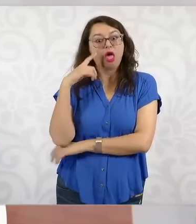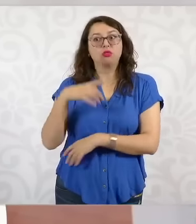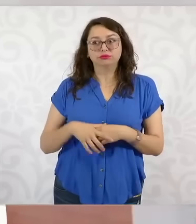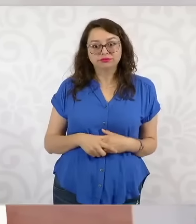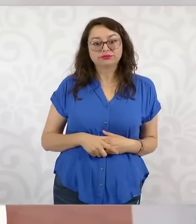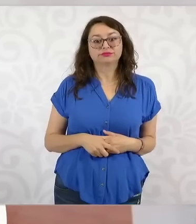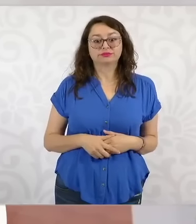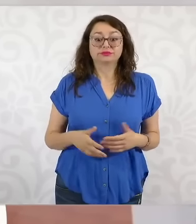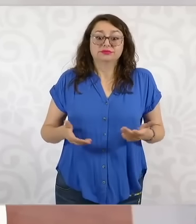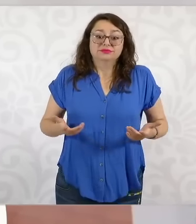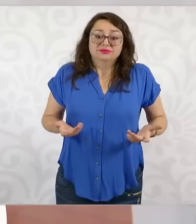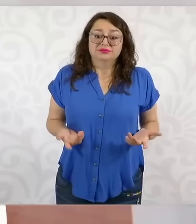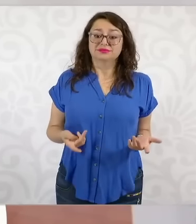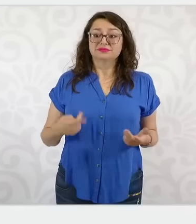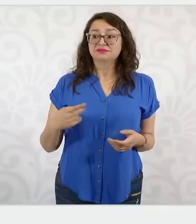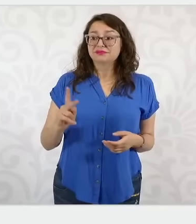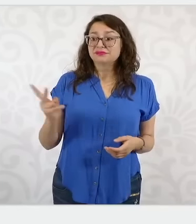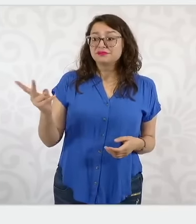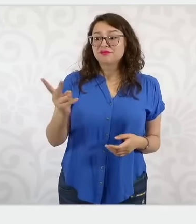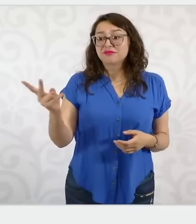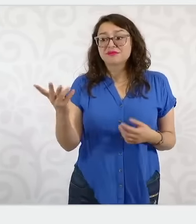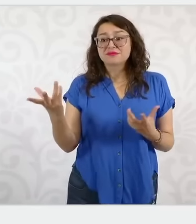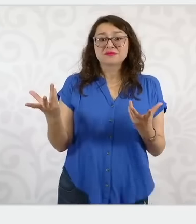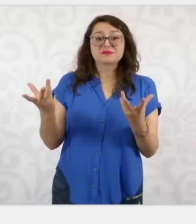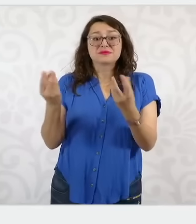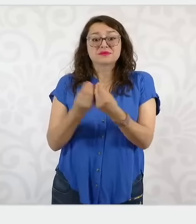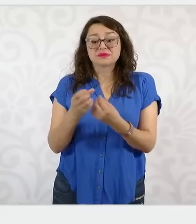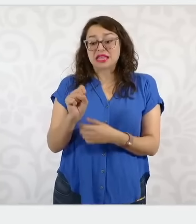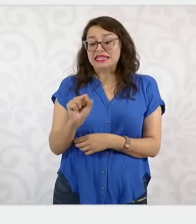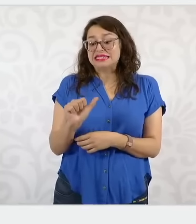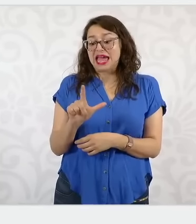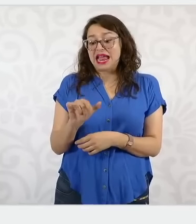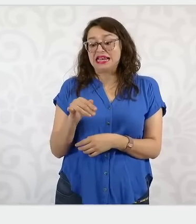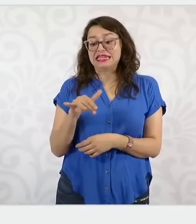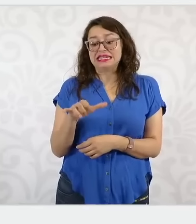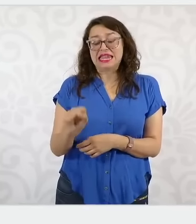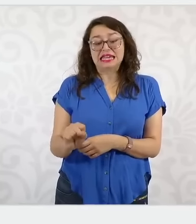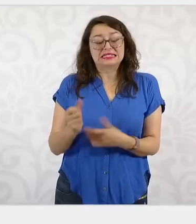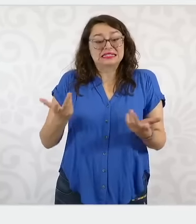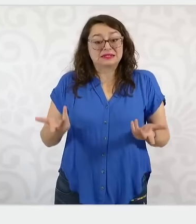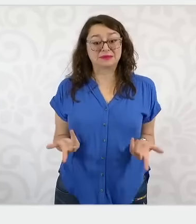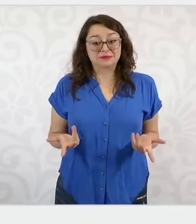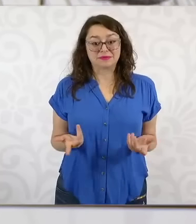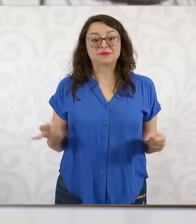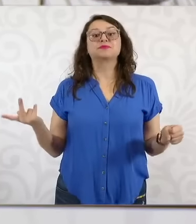viene de Carlos Salinas de Gortaría, ya no más desde ahí. ¿Y por qué está enojado? Pues